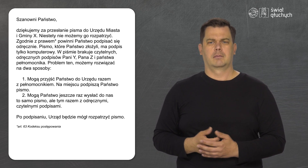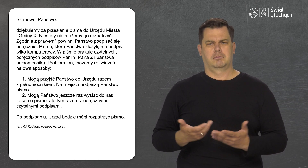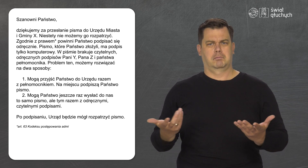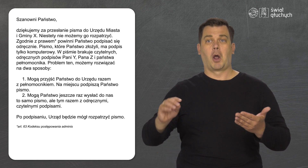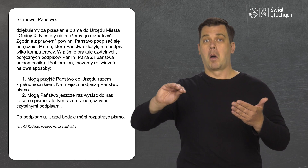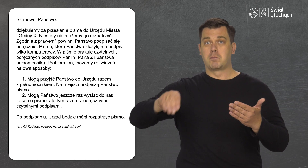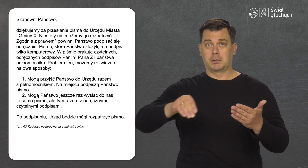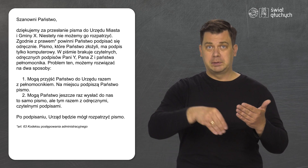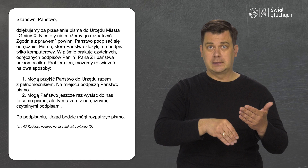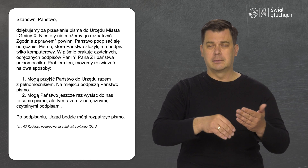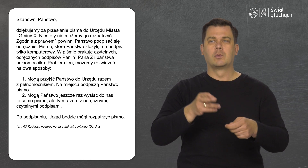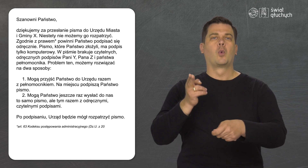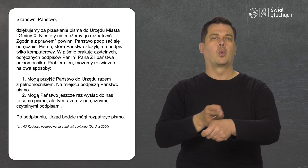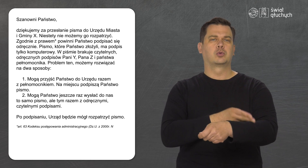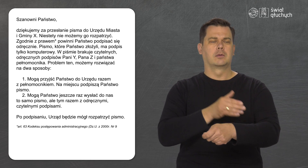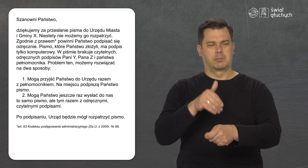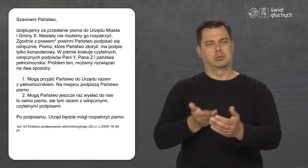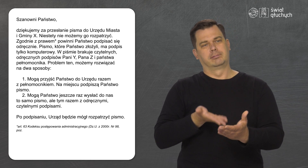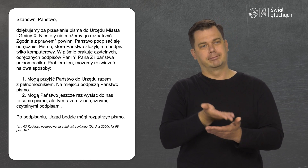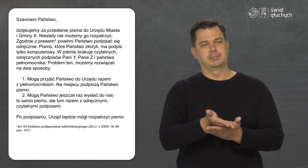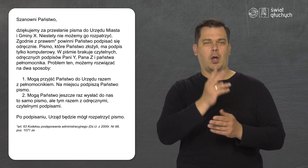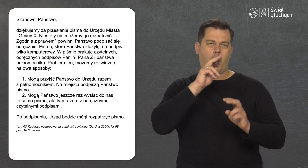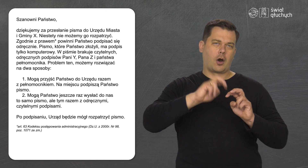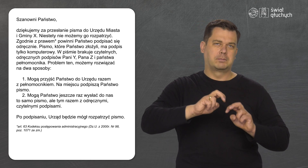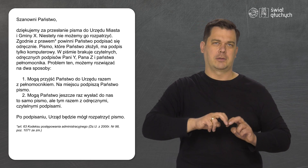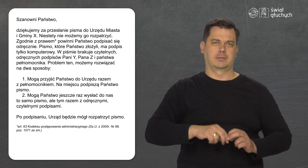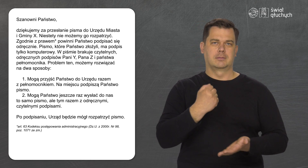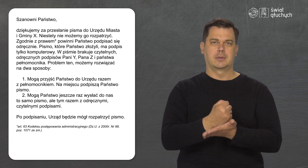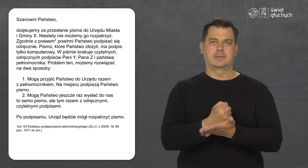Po podpisaniu Urząd będzie mógł rozpatrzyć pismo.